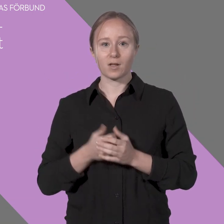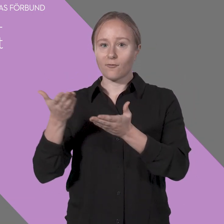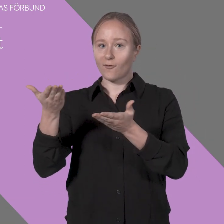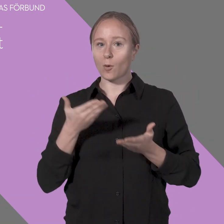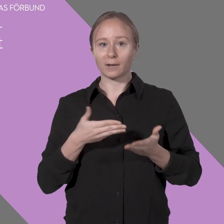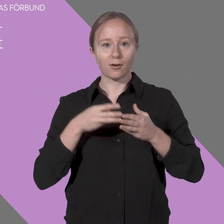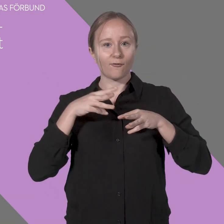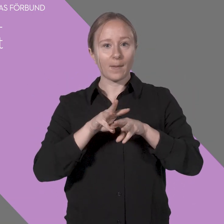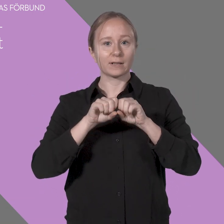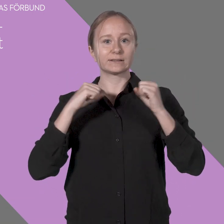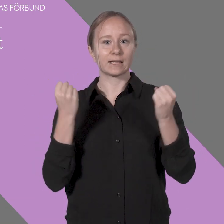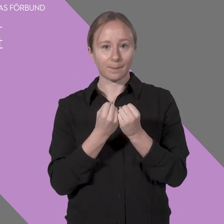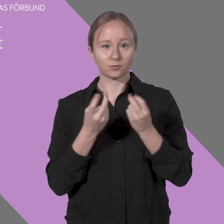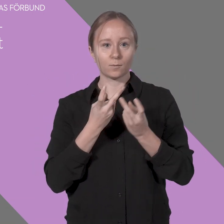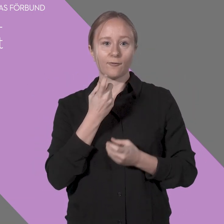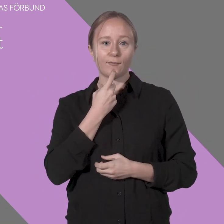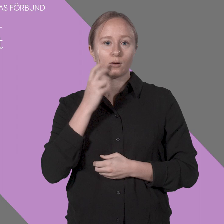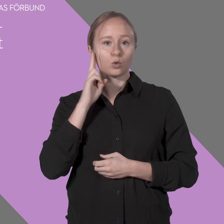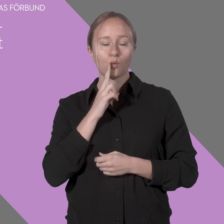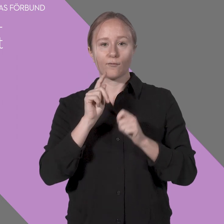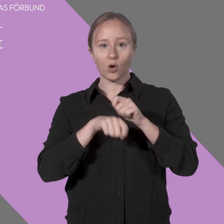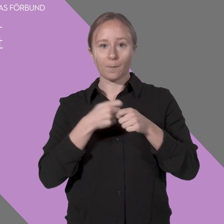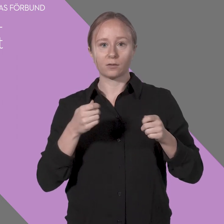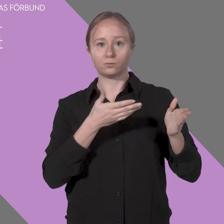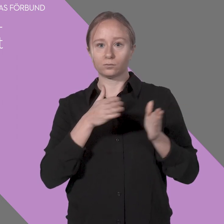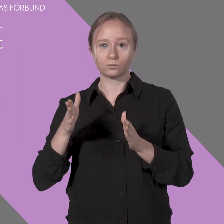Välkommen till webbinariet som arrangeras av Finlands Dövas Förbund -